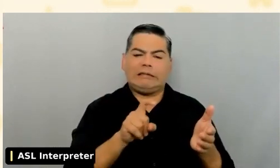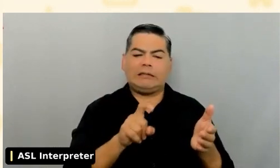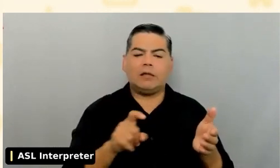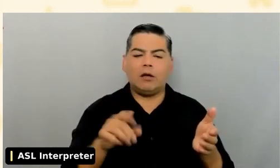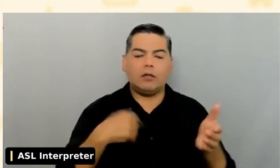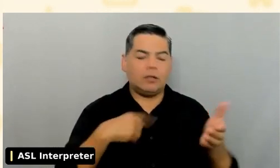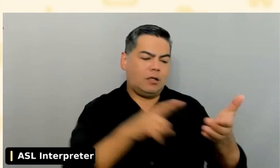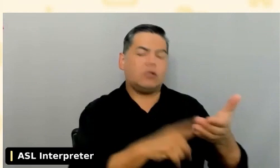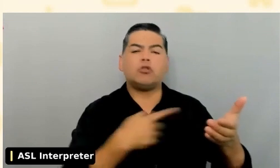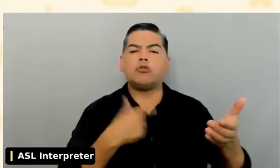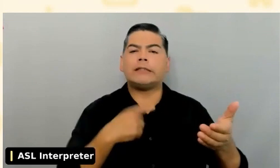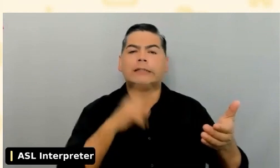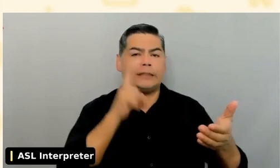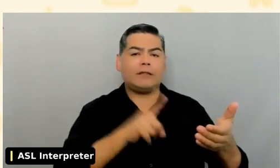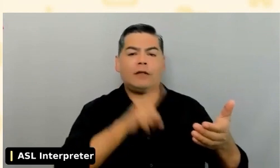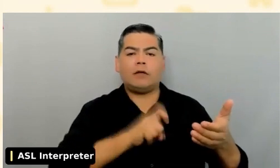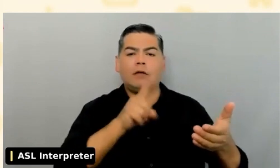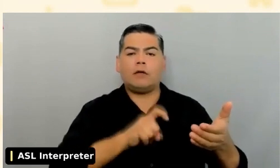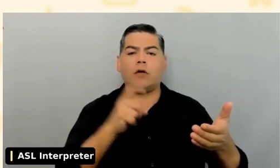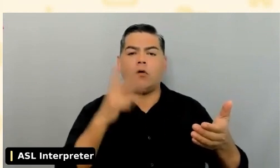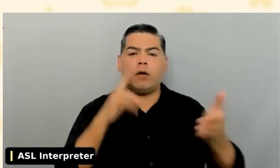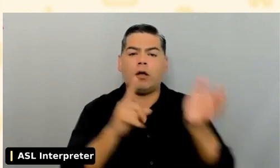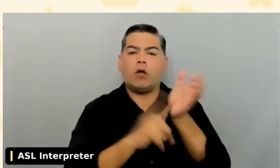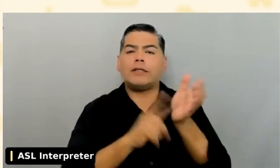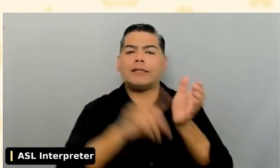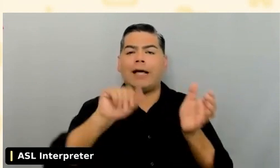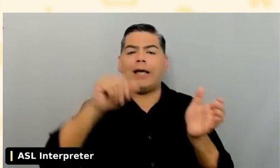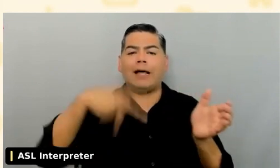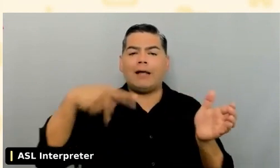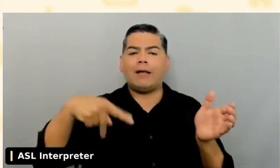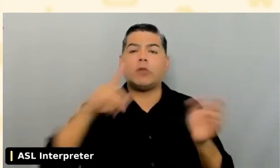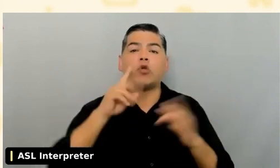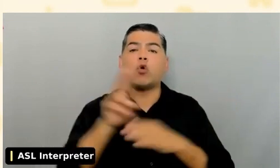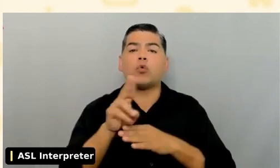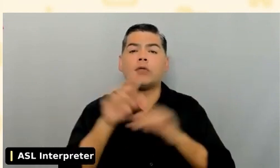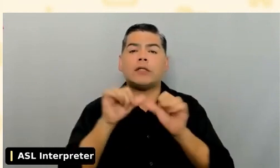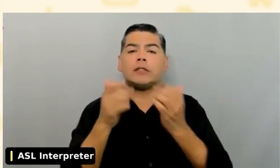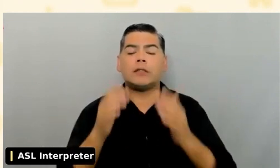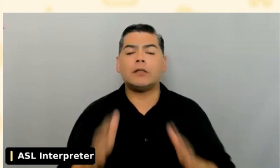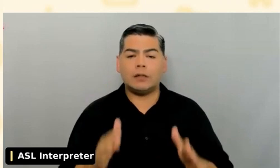Porque tu aplicación móvil es el agente de usuario que está reproduciendo el contenido.